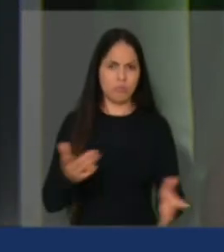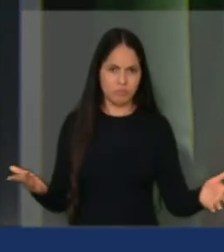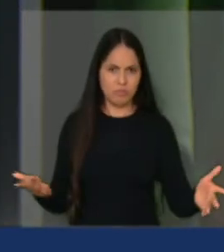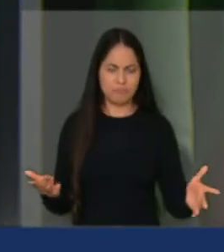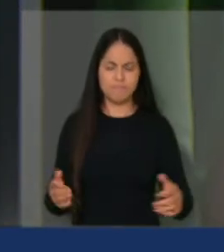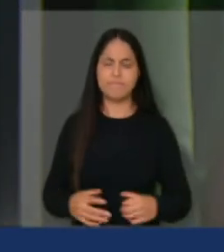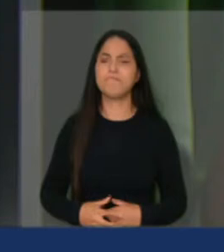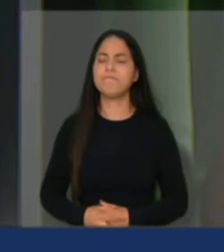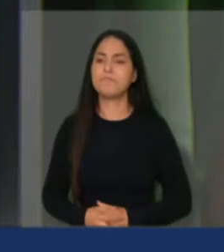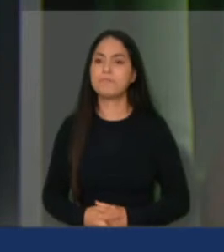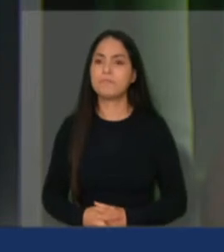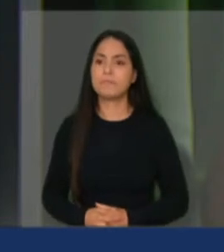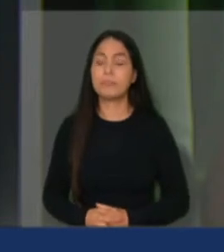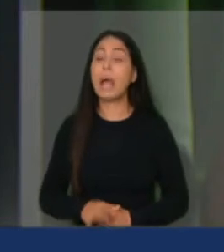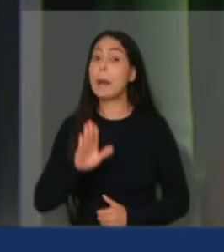MATÉRIA IMPORTANTE AQUI, NO